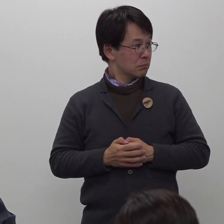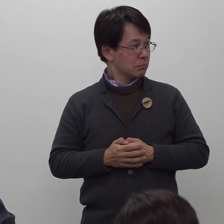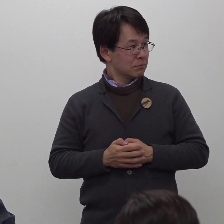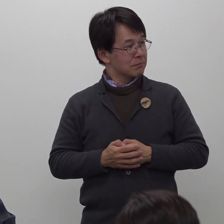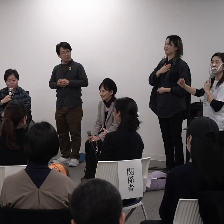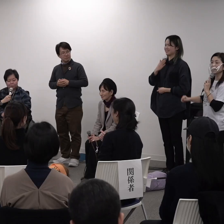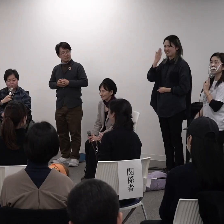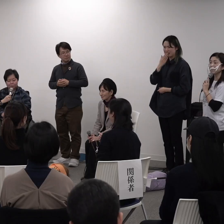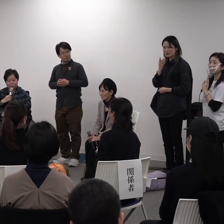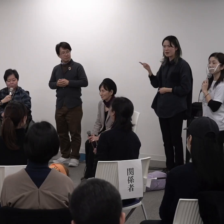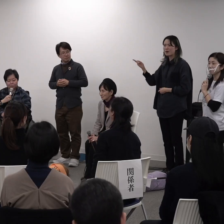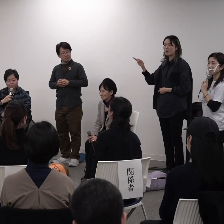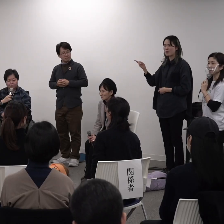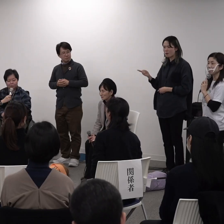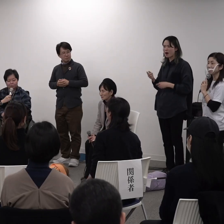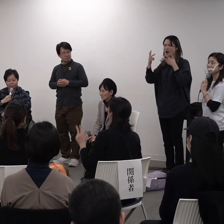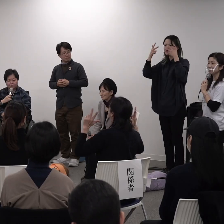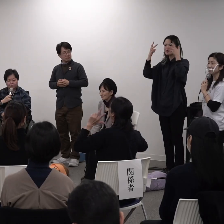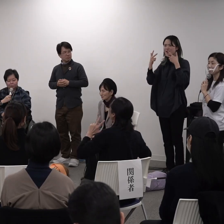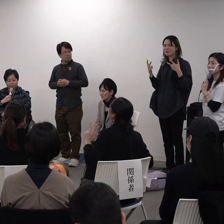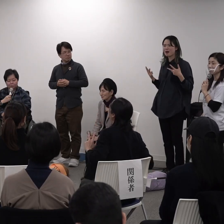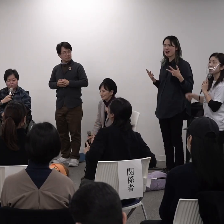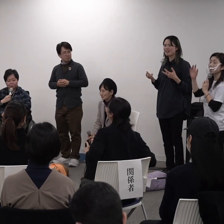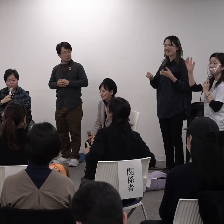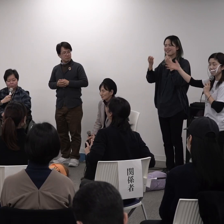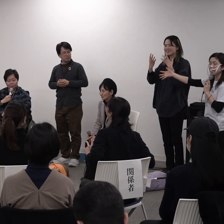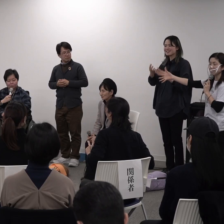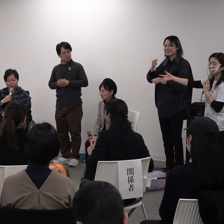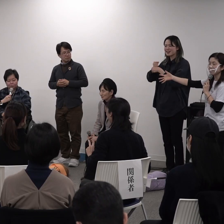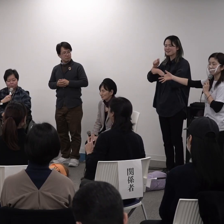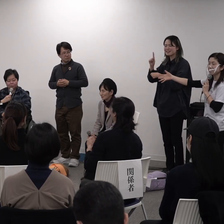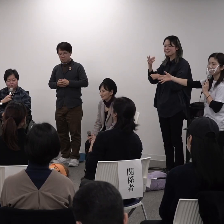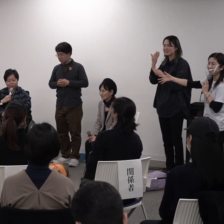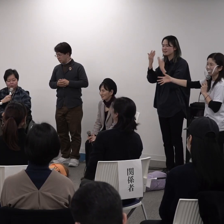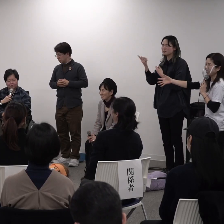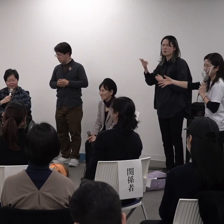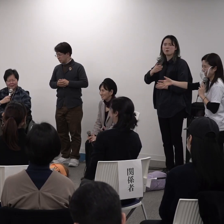橋爪）あとね私知ってます 佐藤さんにはねスターバックス の新作を聞くと毎回知っていらっしゃるので